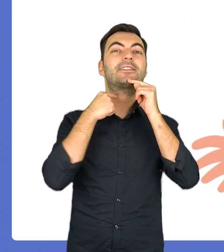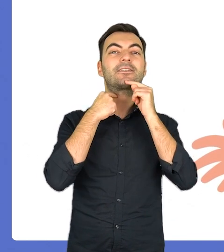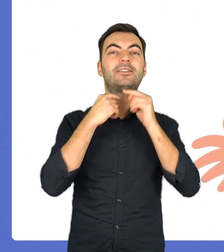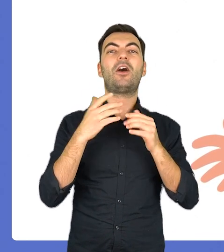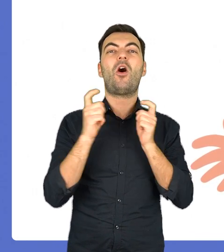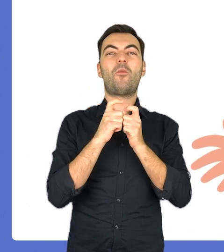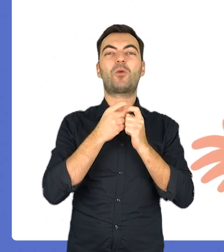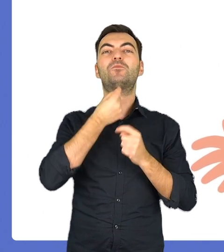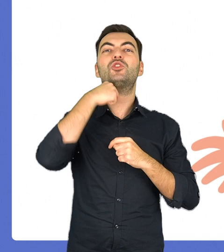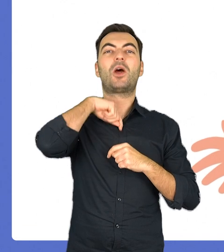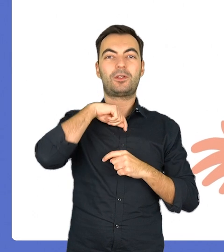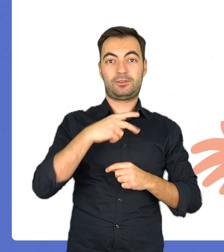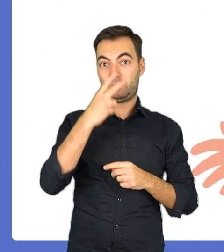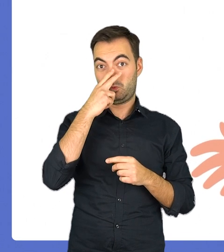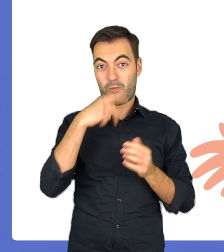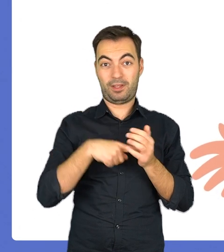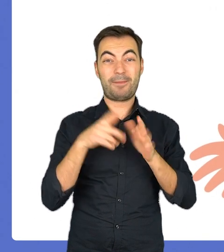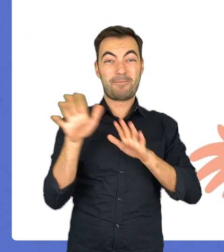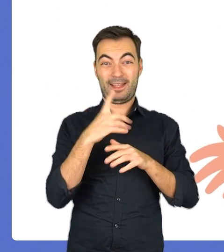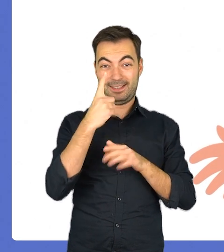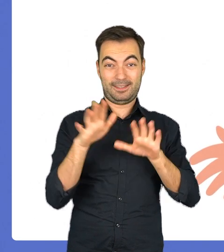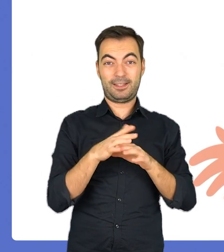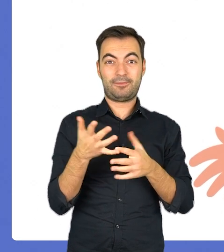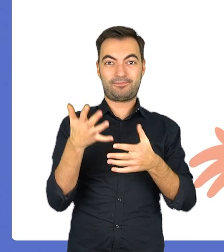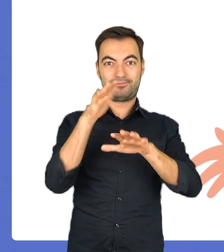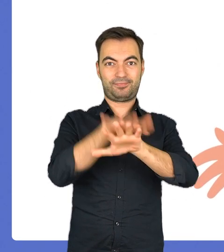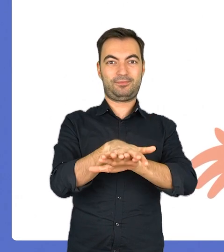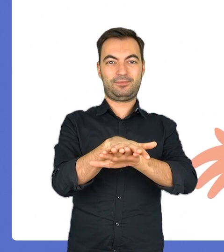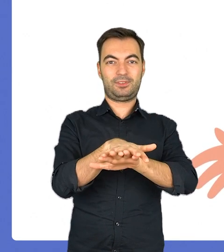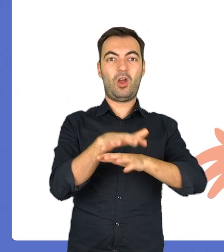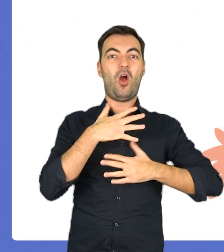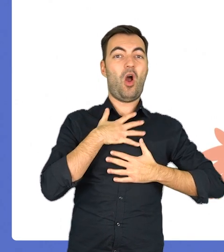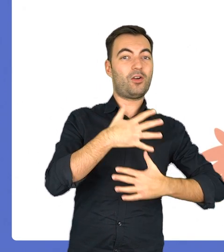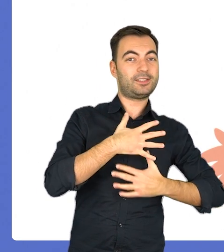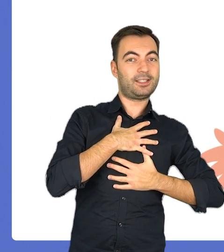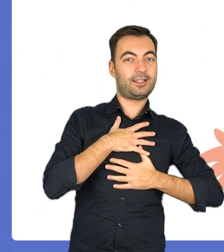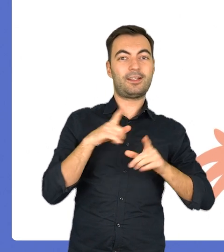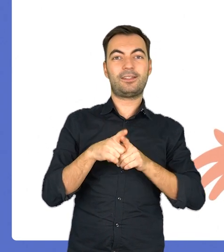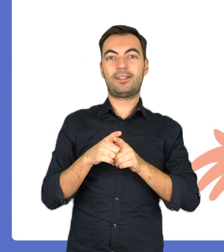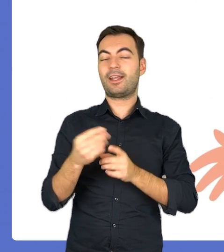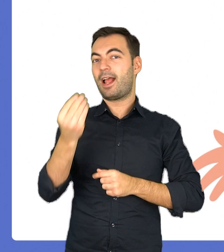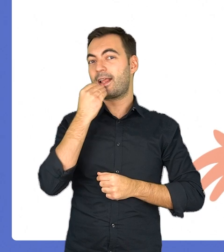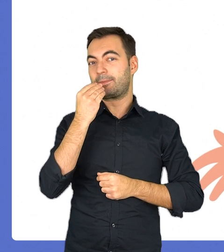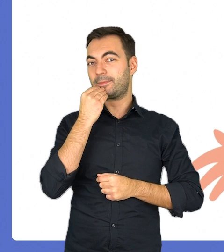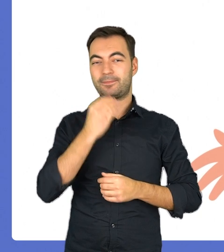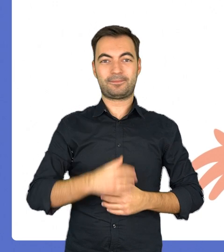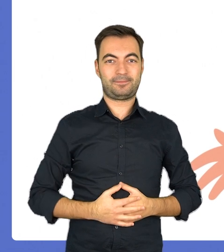zaraz obok przełyku. Zobaczcie w tym miejscu krzyżują się nasze drogi oddechowe i przewód pokarmowy.